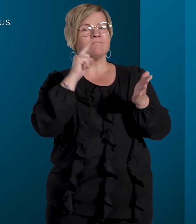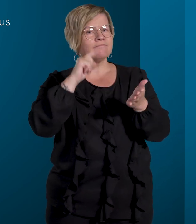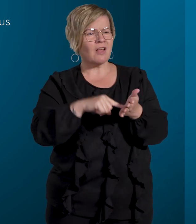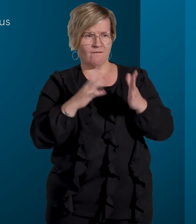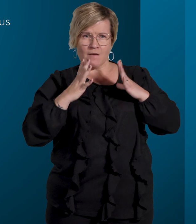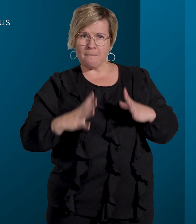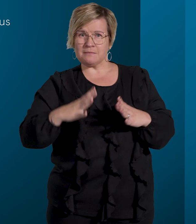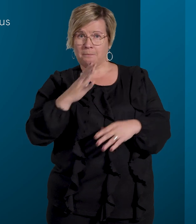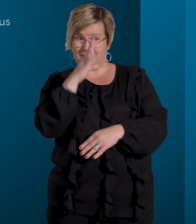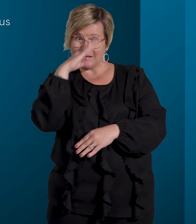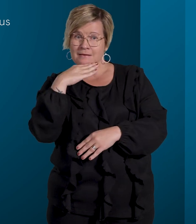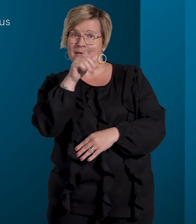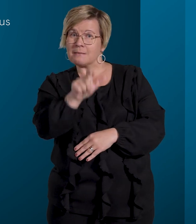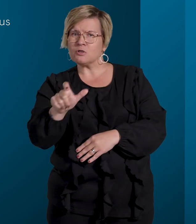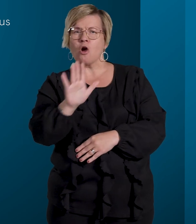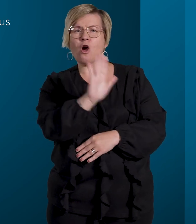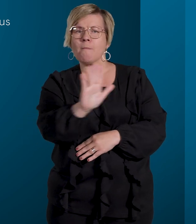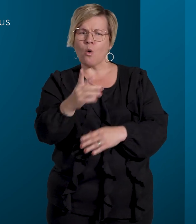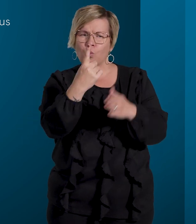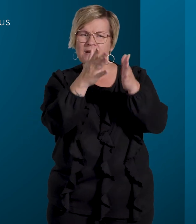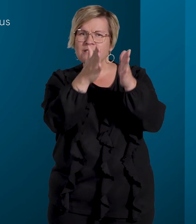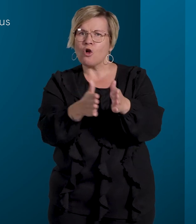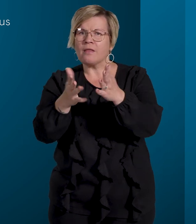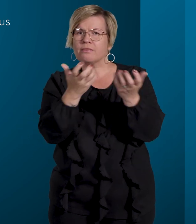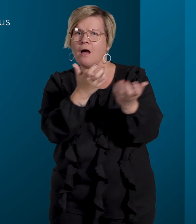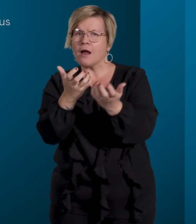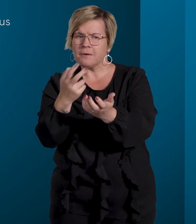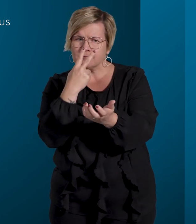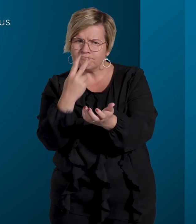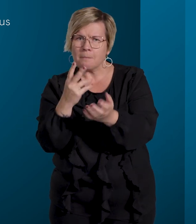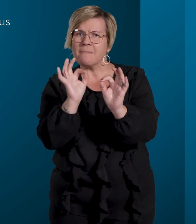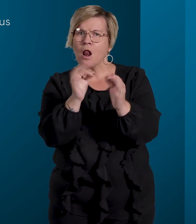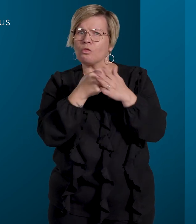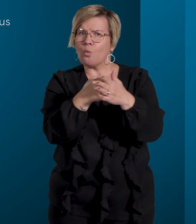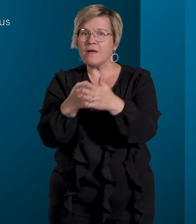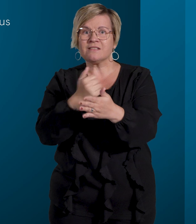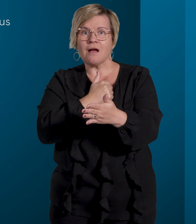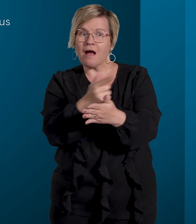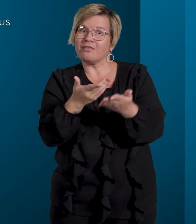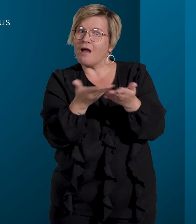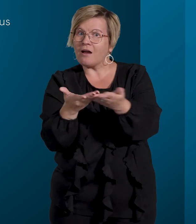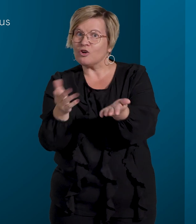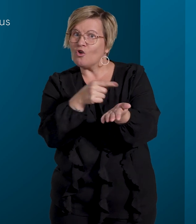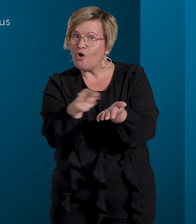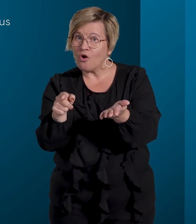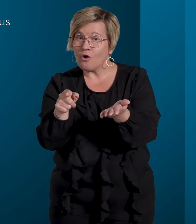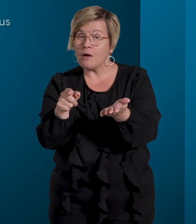jonka kantava ajatus on tarjota yksilöllisten tarpeiden mukaista tukea - vammaisille ihmisille diagnoosiin katsomatta.